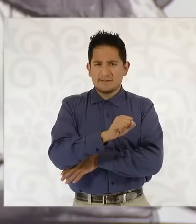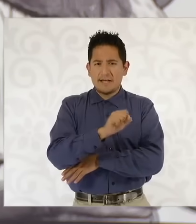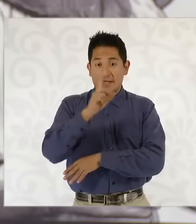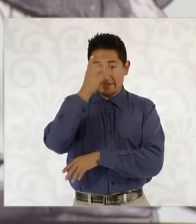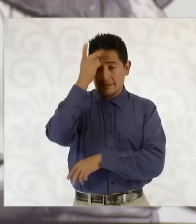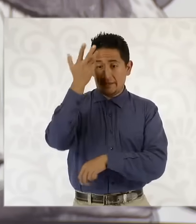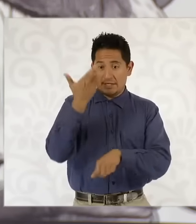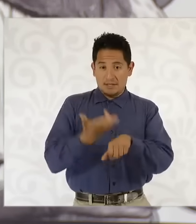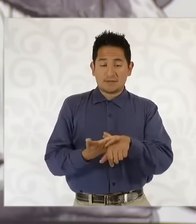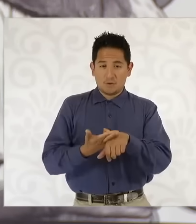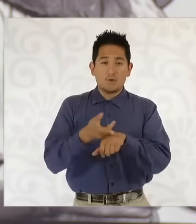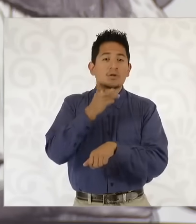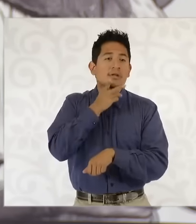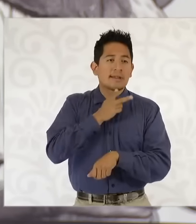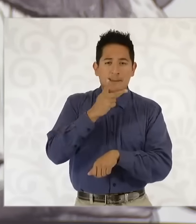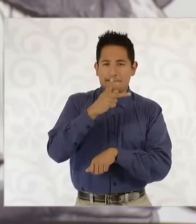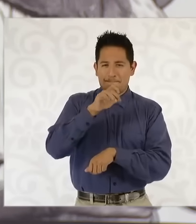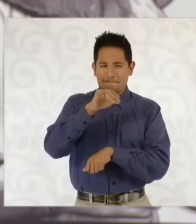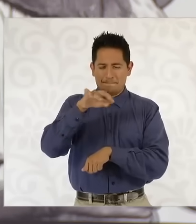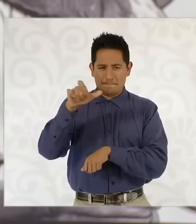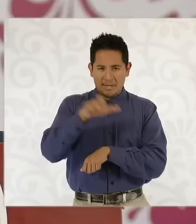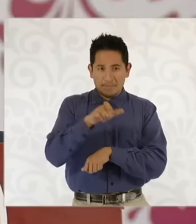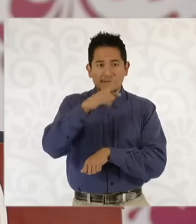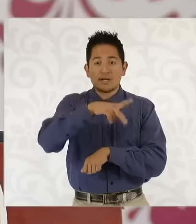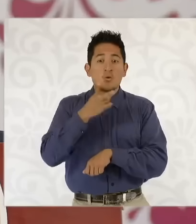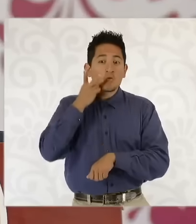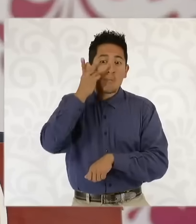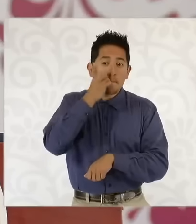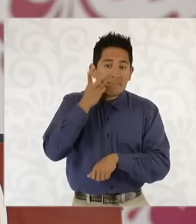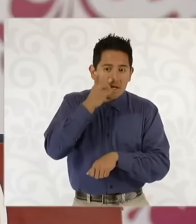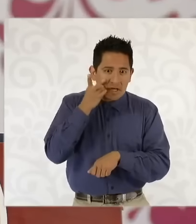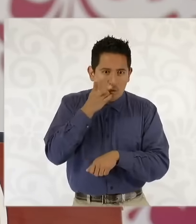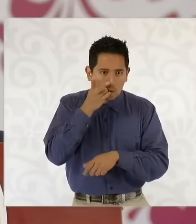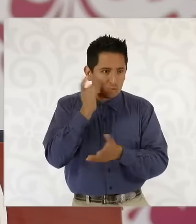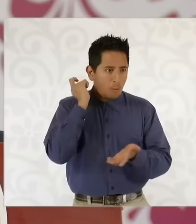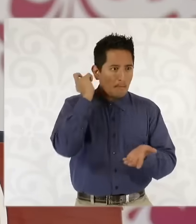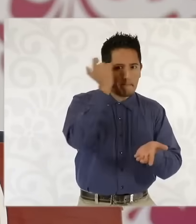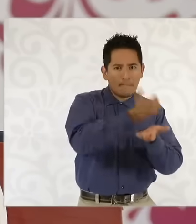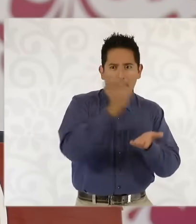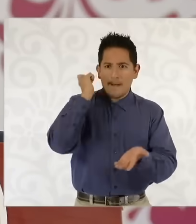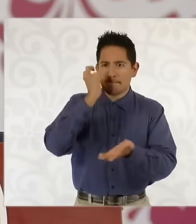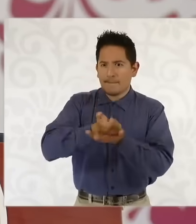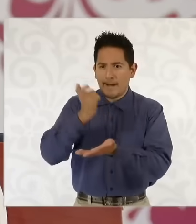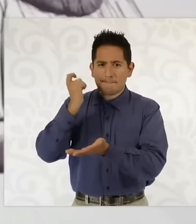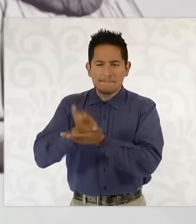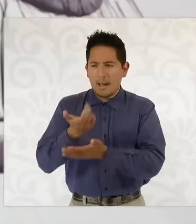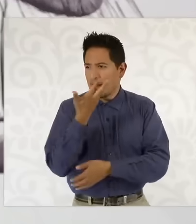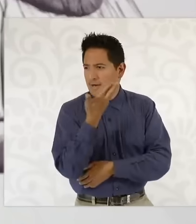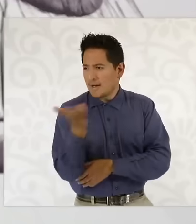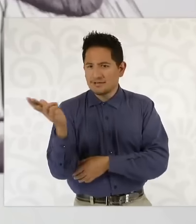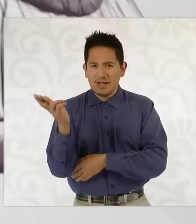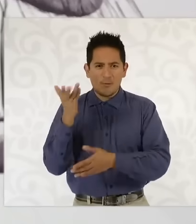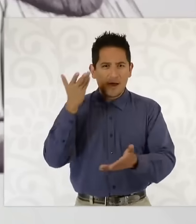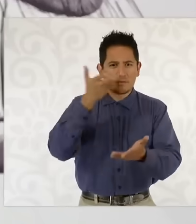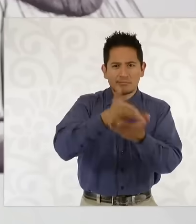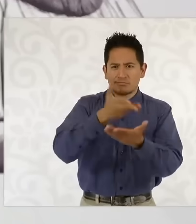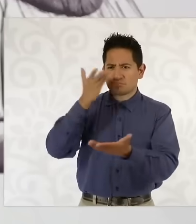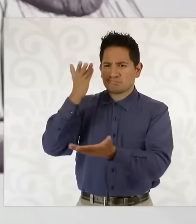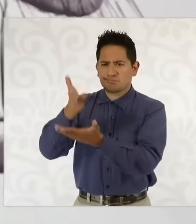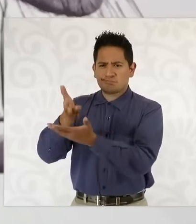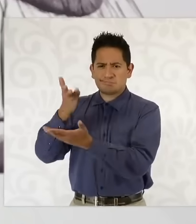los vinos que compraban a costa del erario, los restaurantes donde comían, la este asistentes,